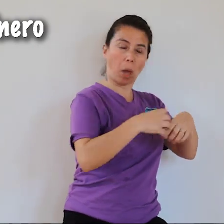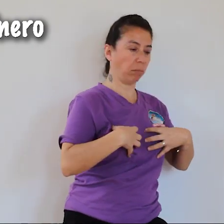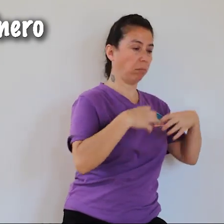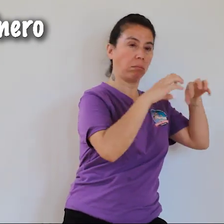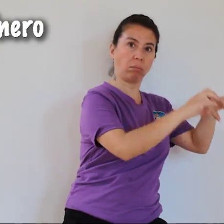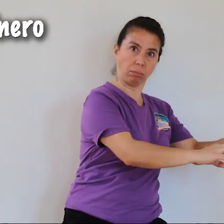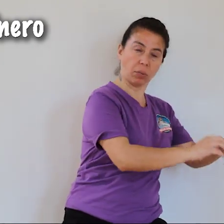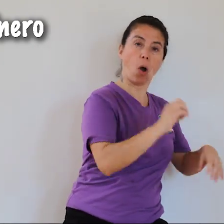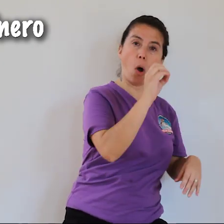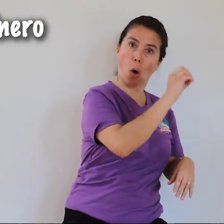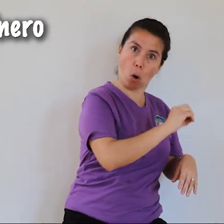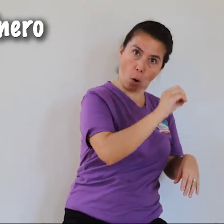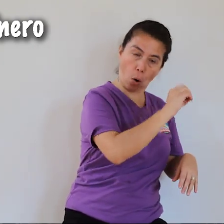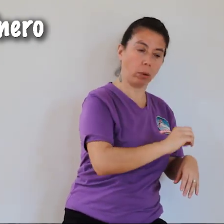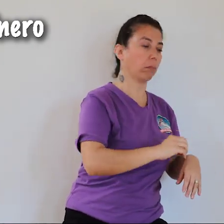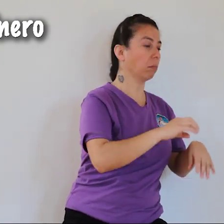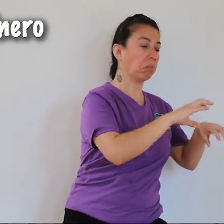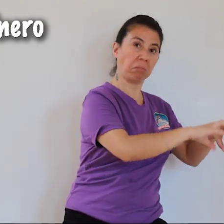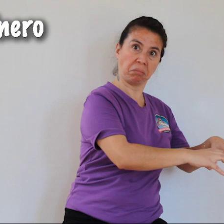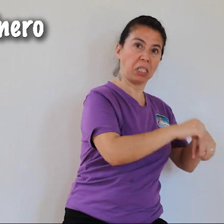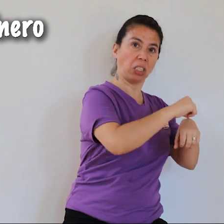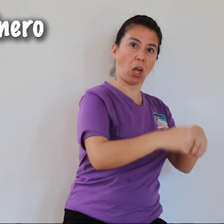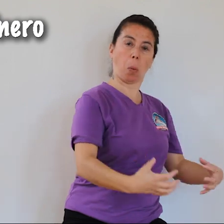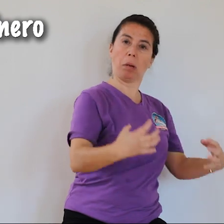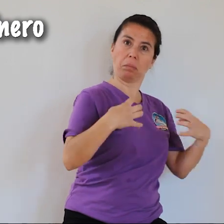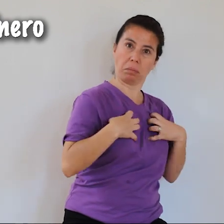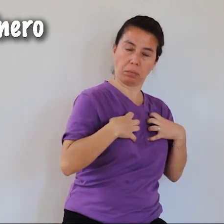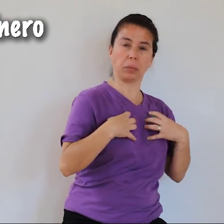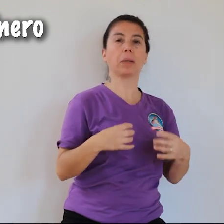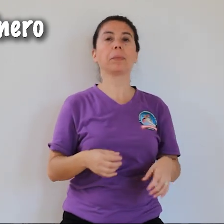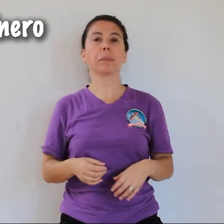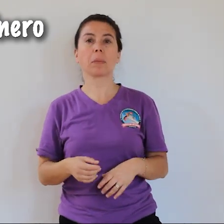Por ejemplo, mastectomia subcutanea o mamoplastia de aumento.